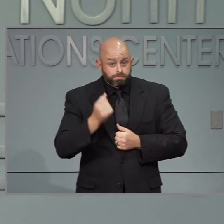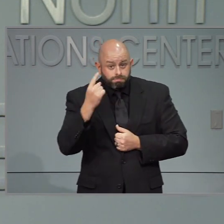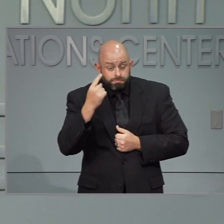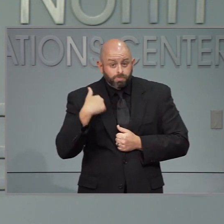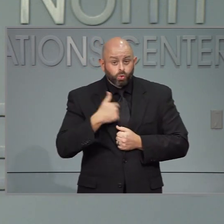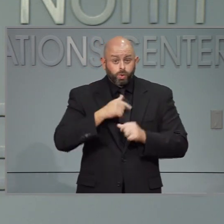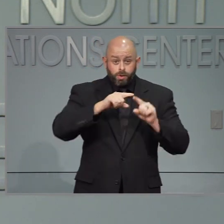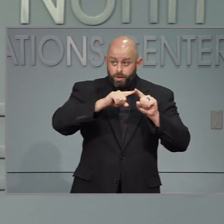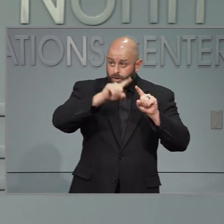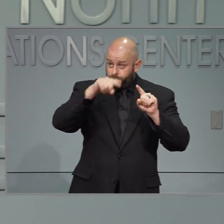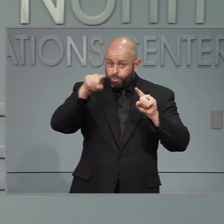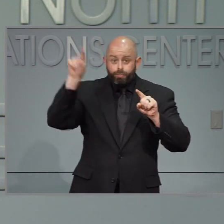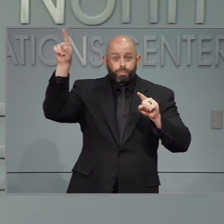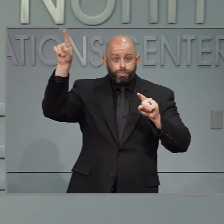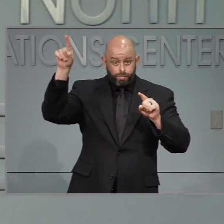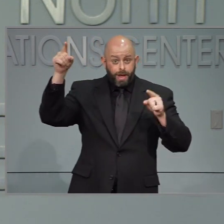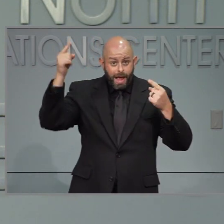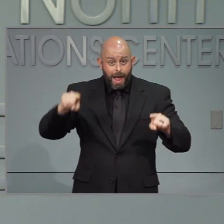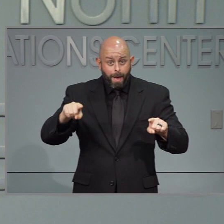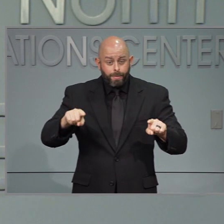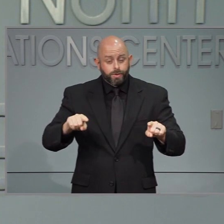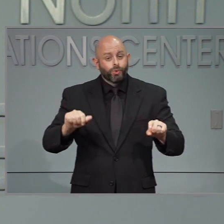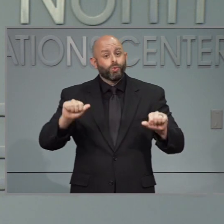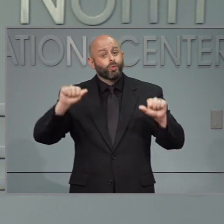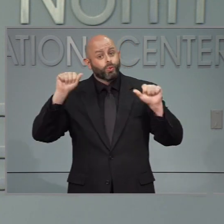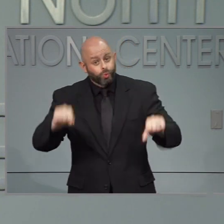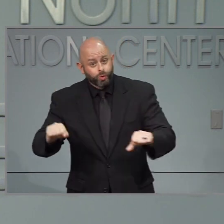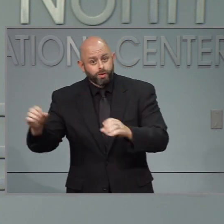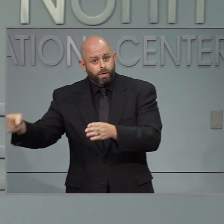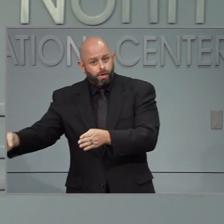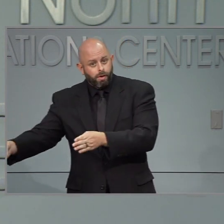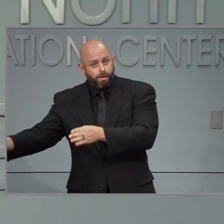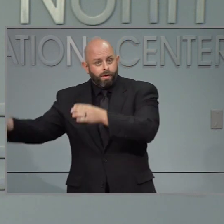Es algo que potencialmente pudiera sucede parar poder